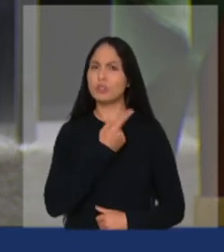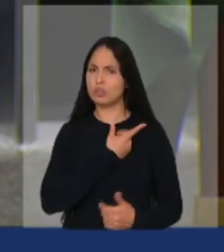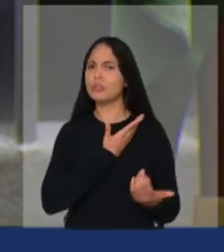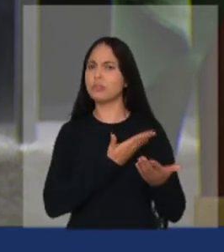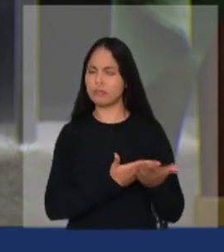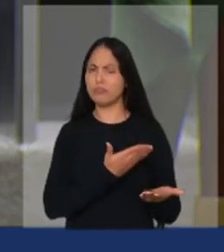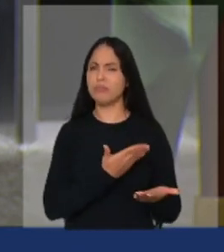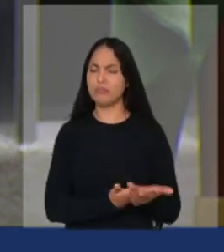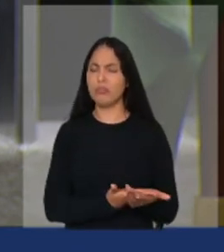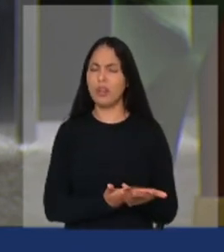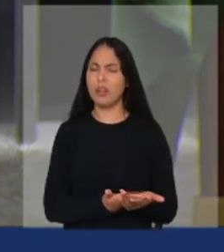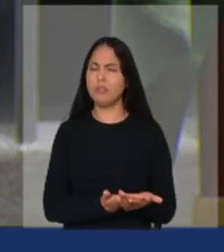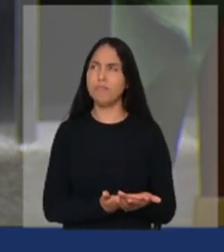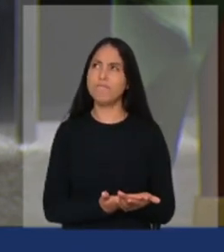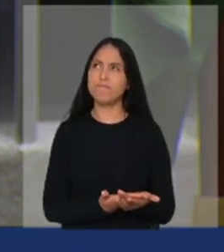PRECISAR FICAR É MERCÊDAS MIGALHAS QUE CAIAM NO SUL E